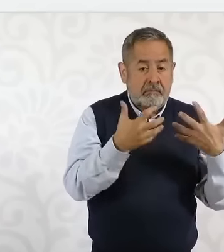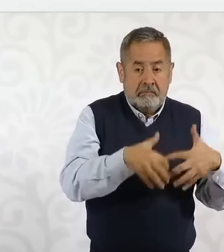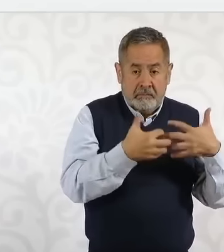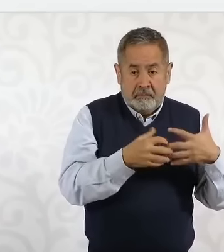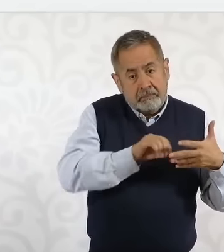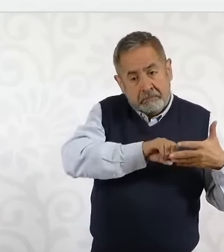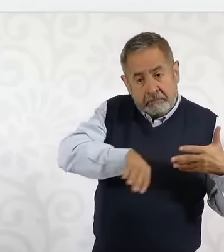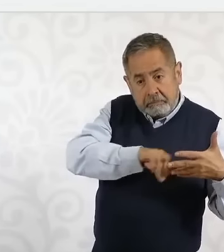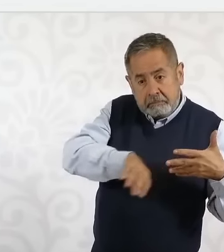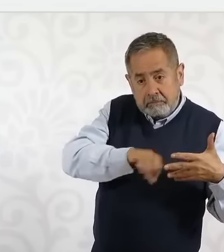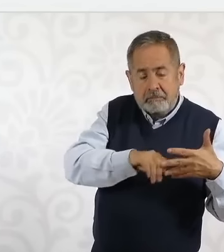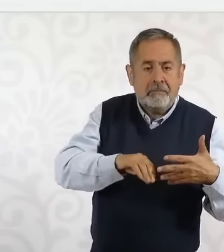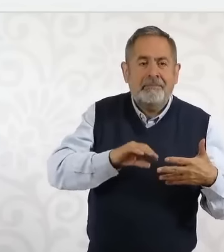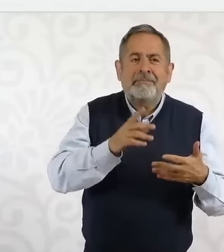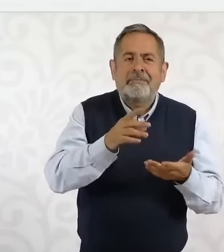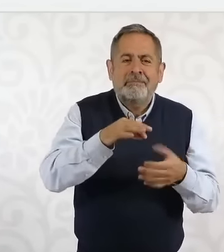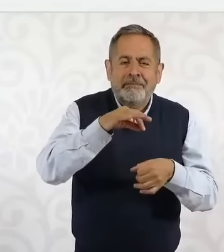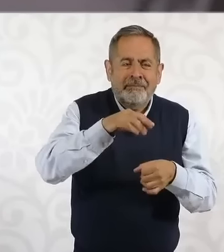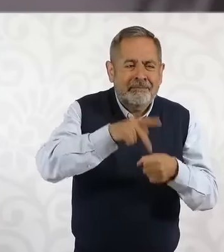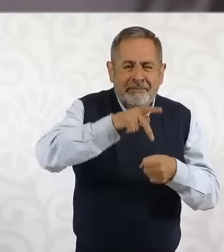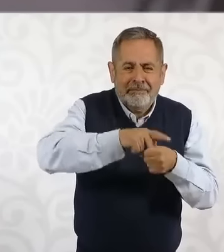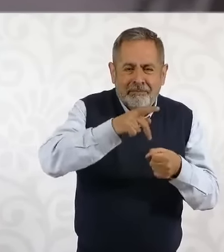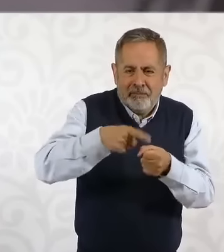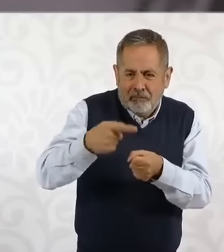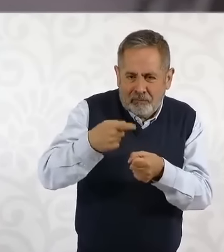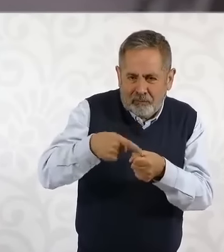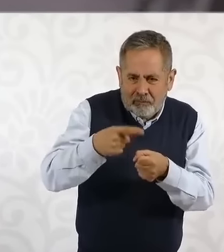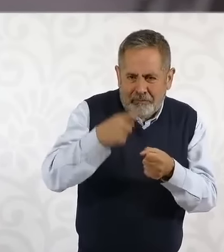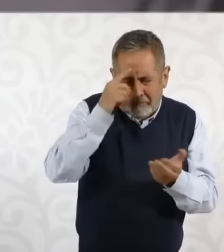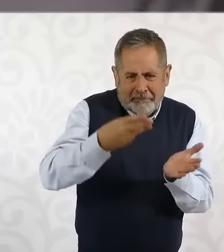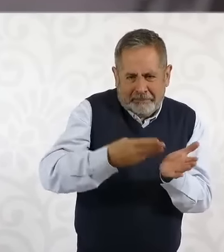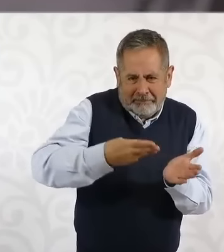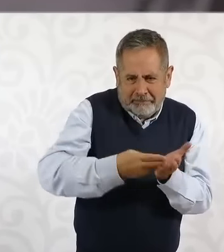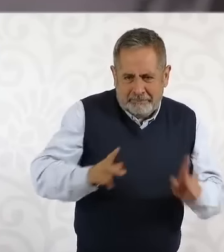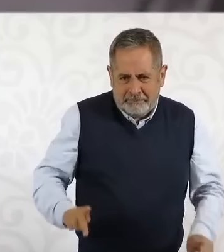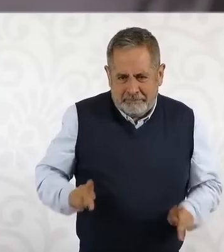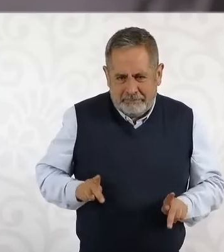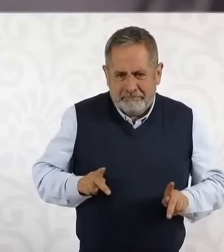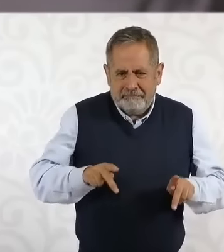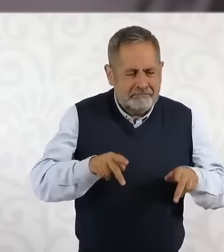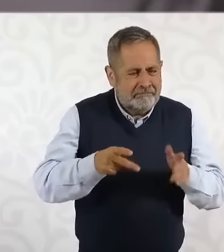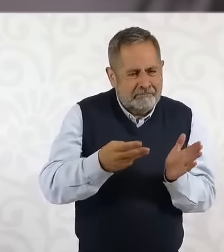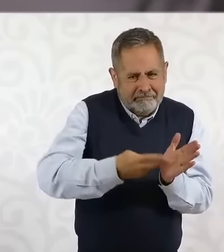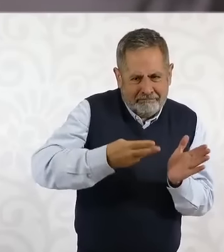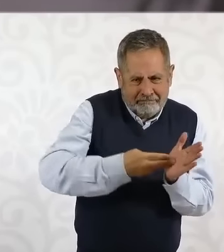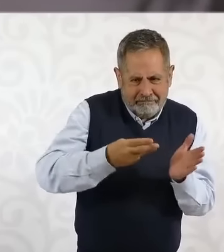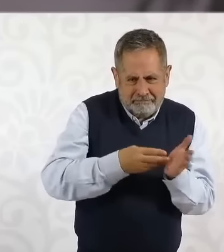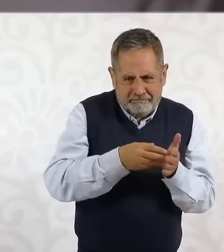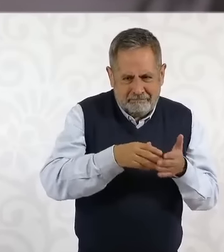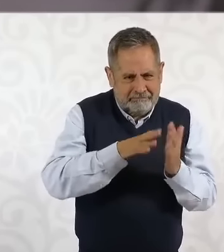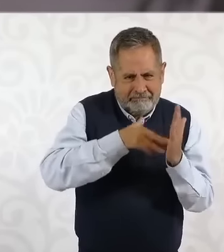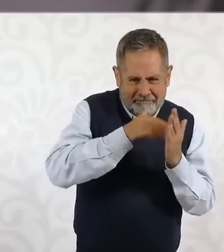tienen que ver con las tinturas que se usa para la mezclilla y otras eh telas. Ese quizás es el